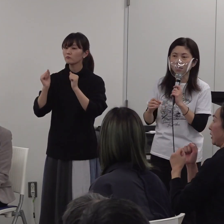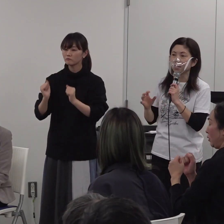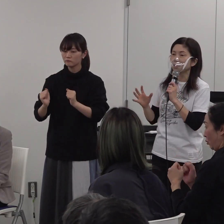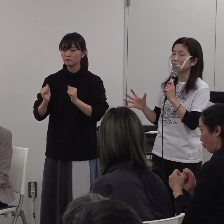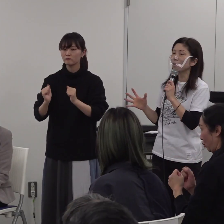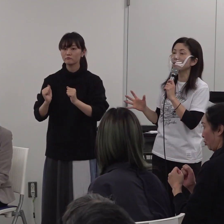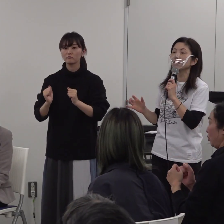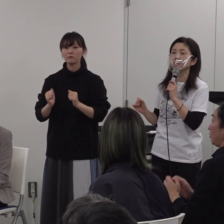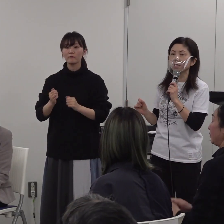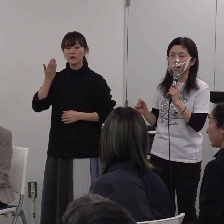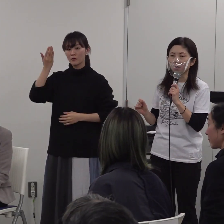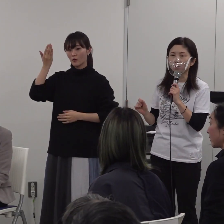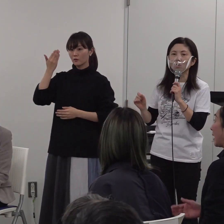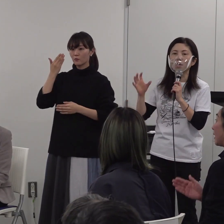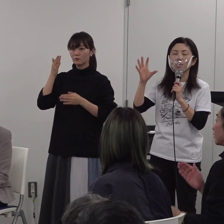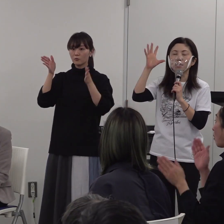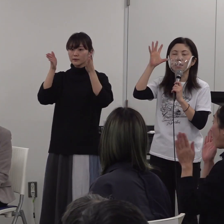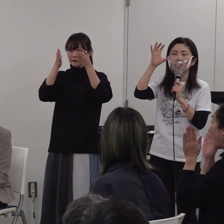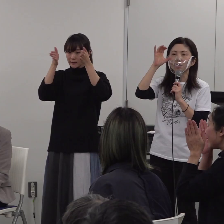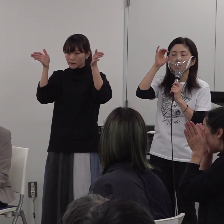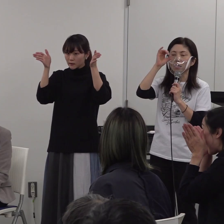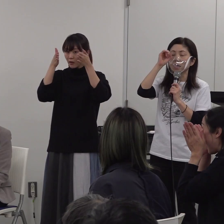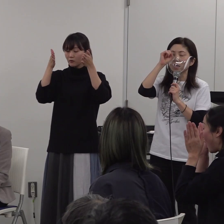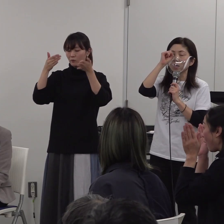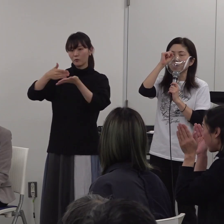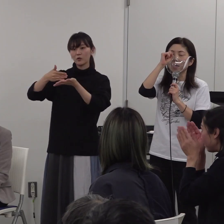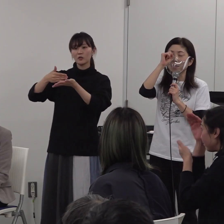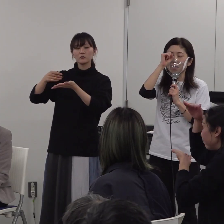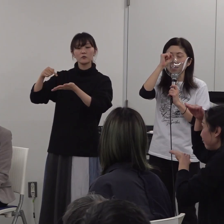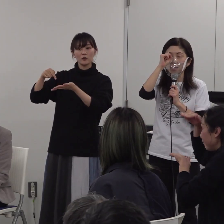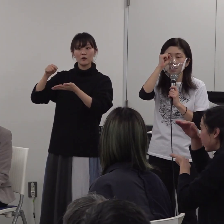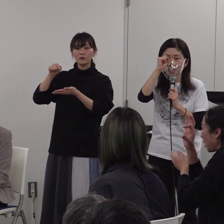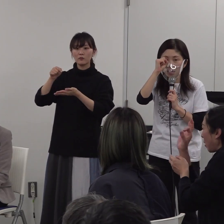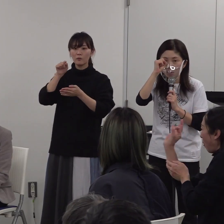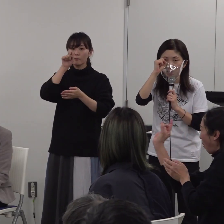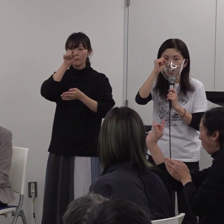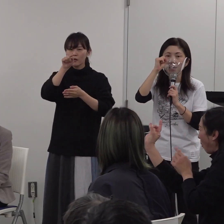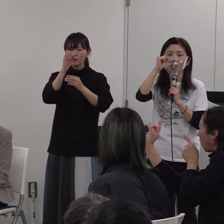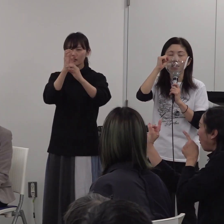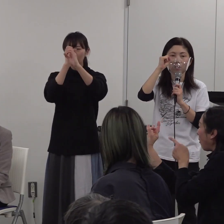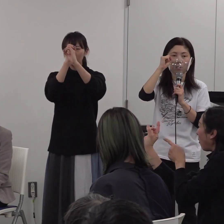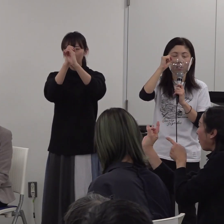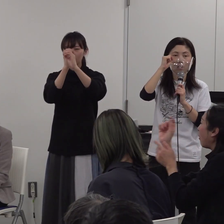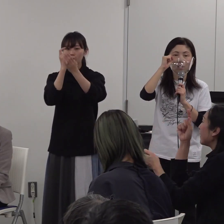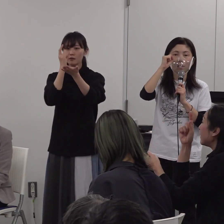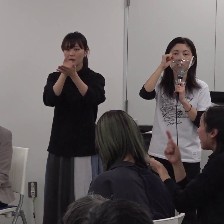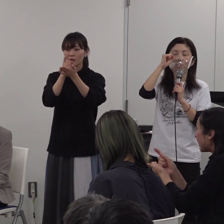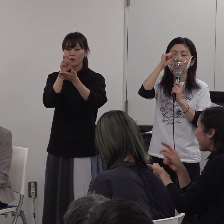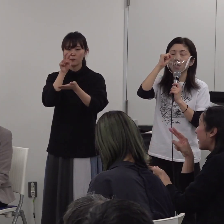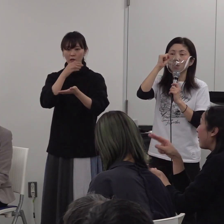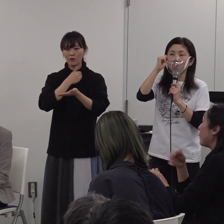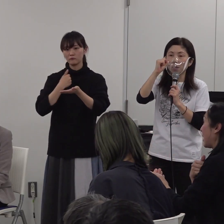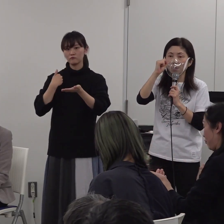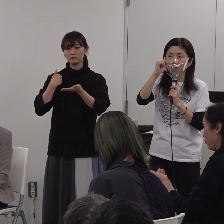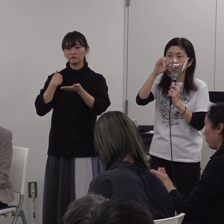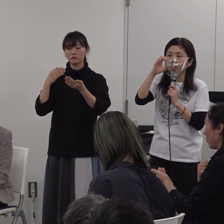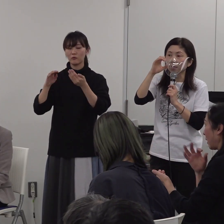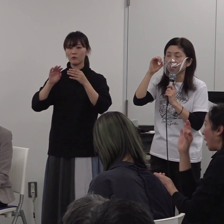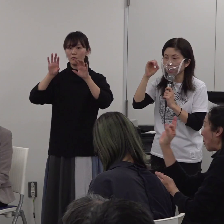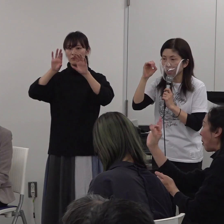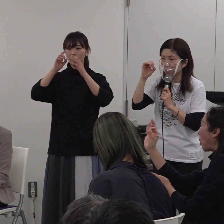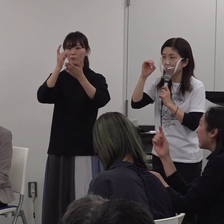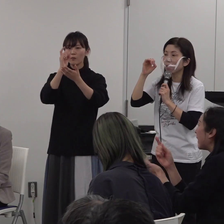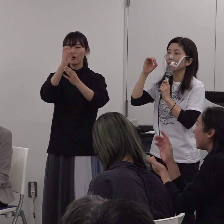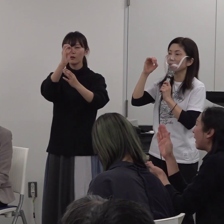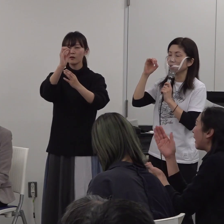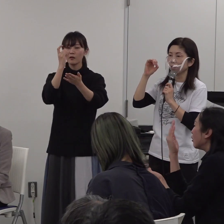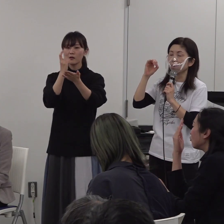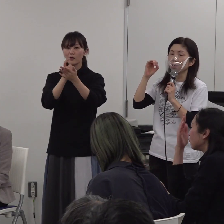先ほど視野というお話がありましたが真ん中しか 見えない人、逆に真ん中だけ見えない人